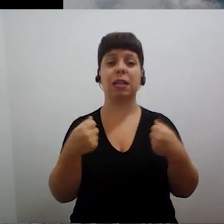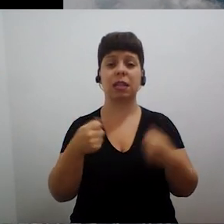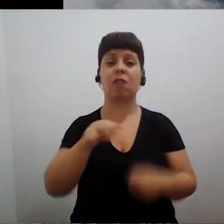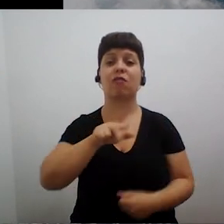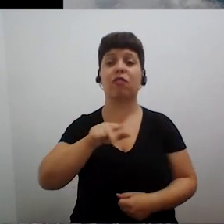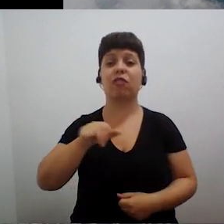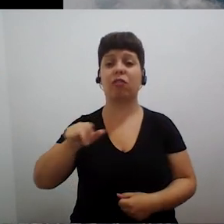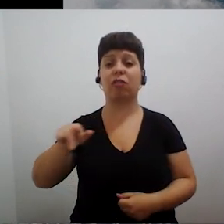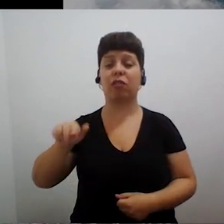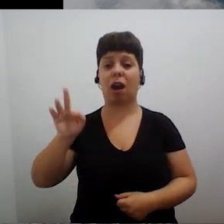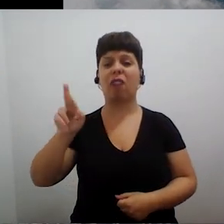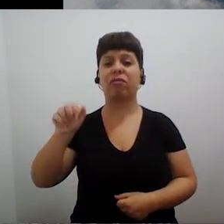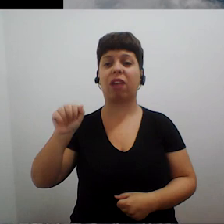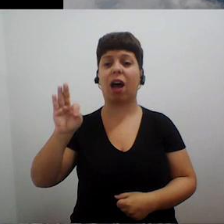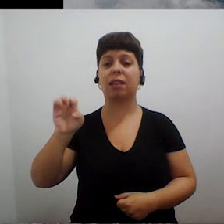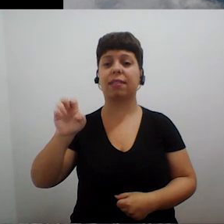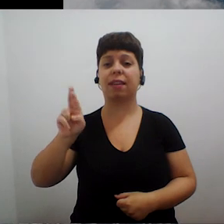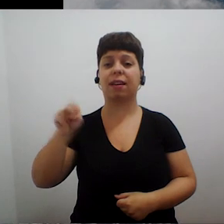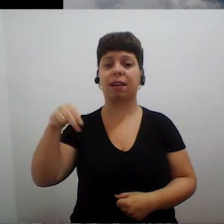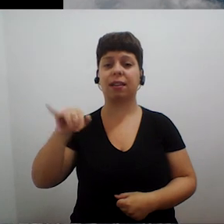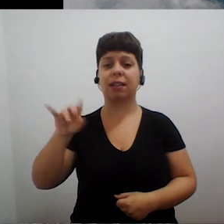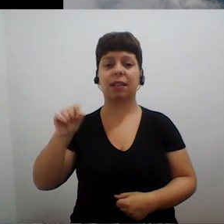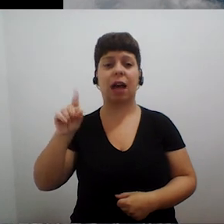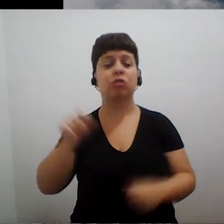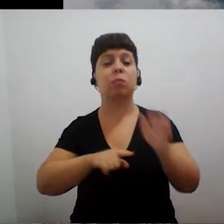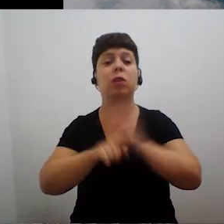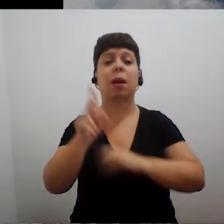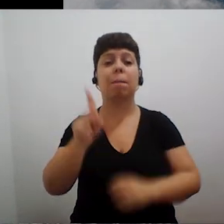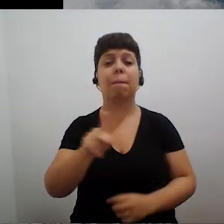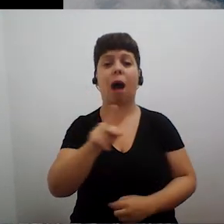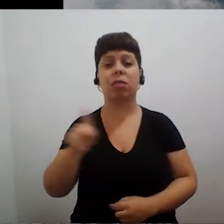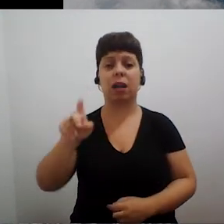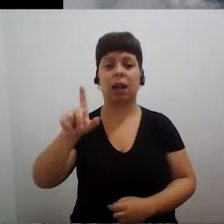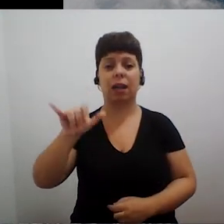da fraternidade e perguntar para o Padre Elias como que,